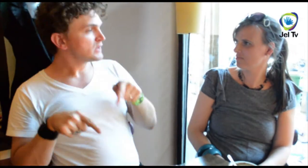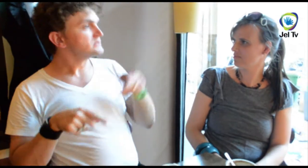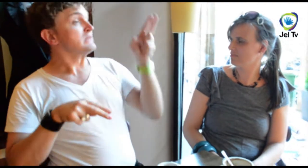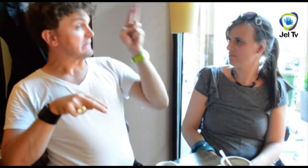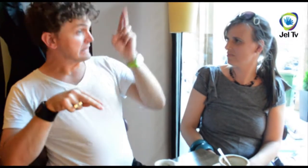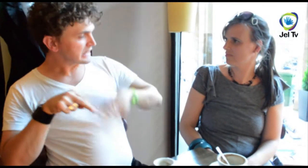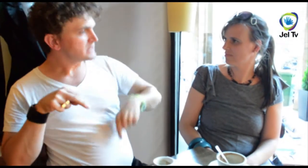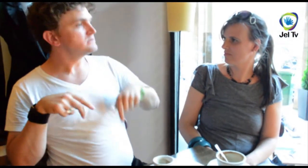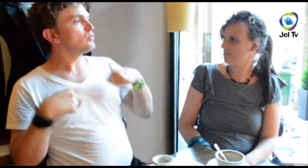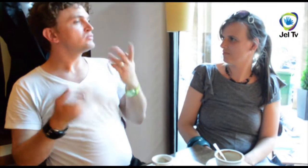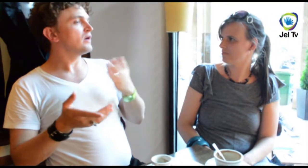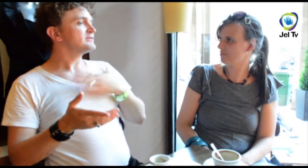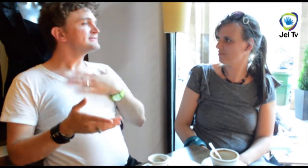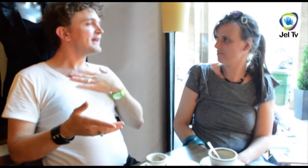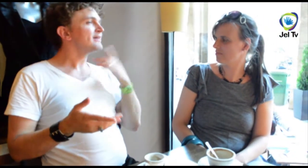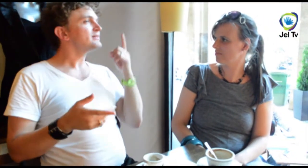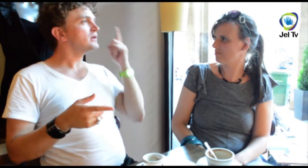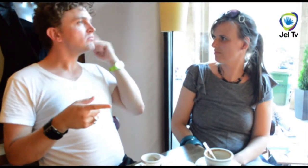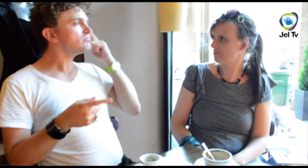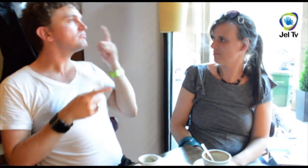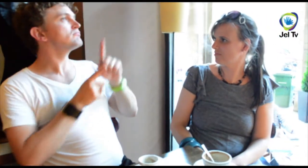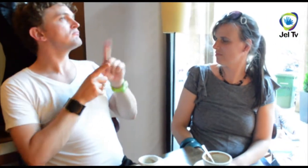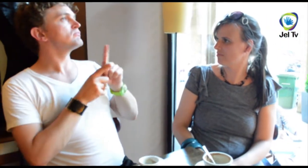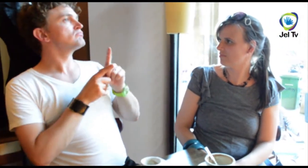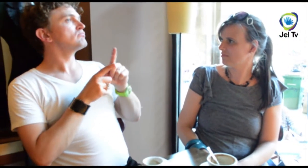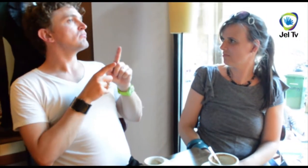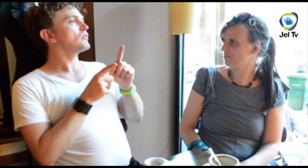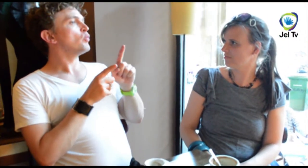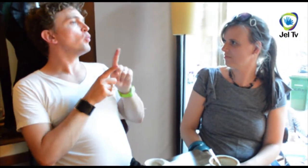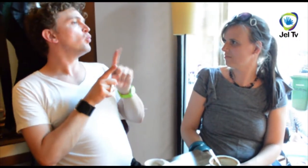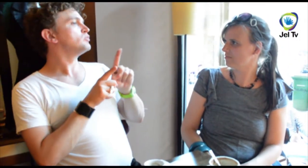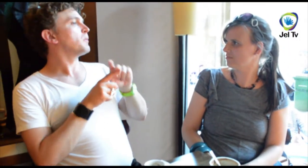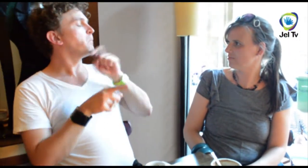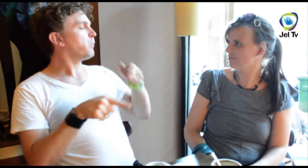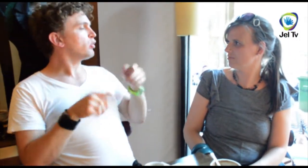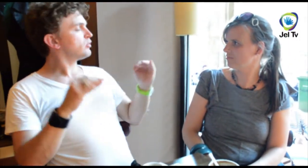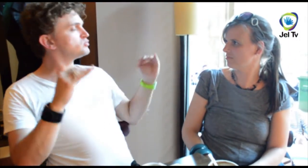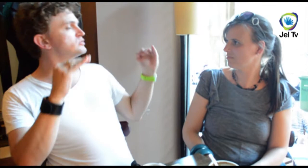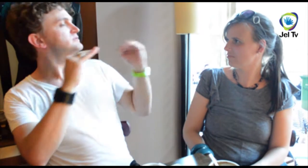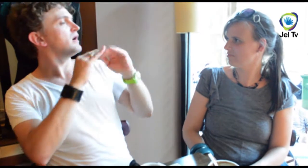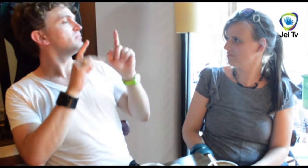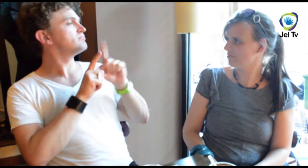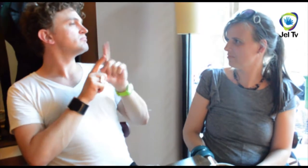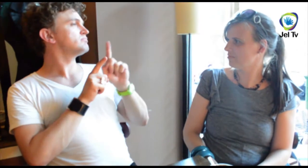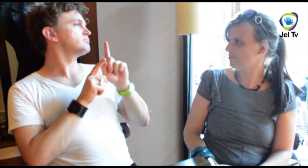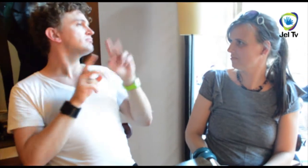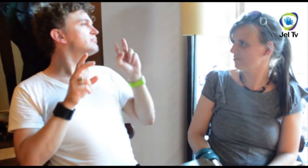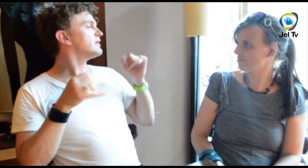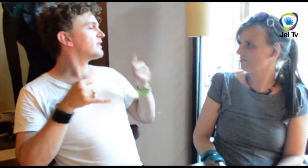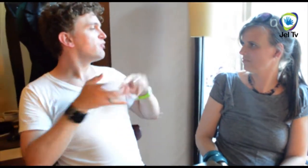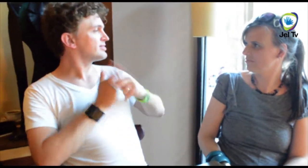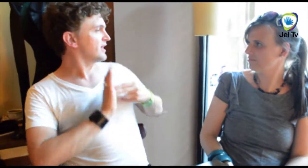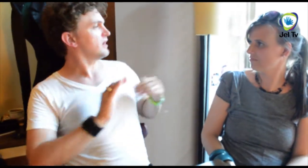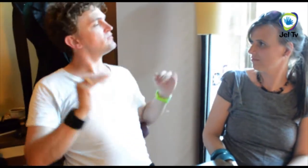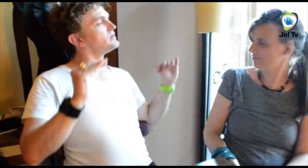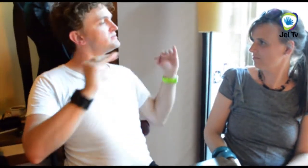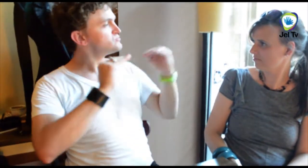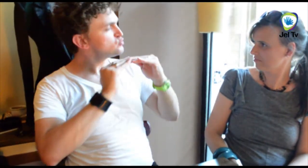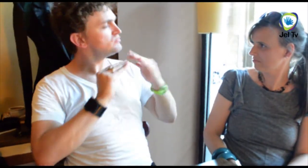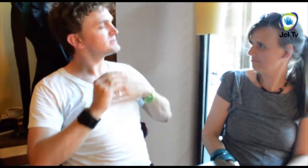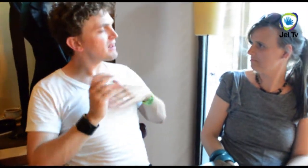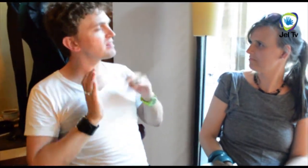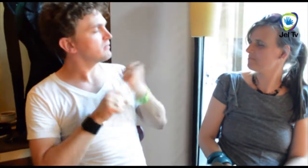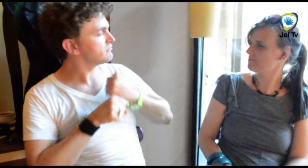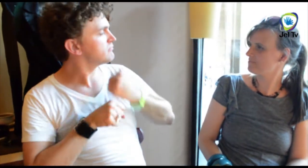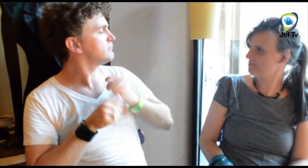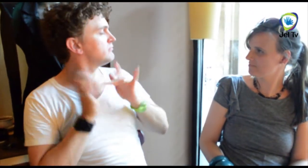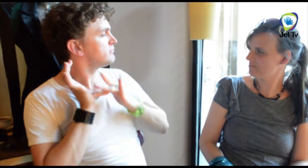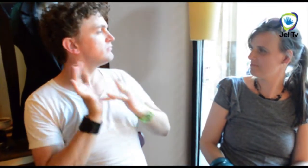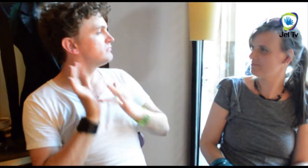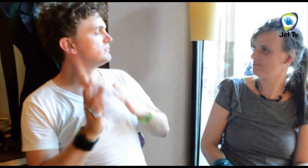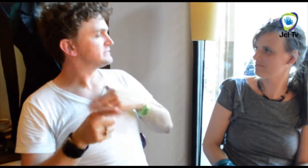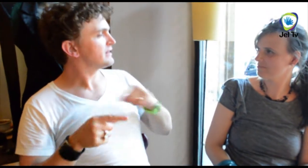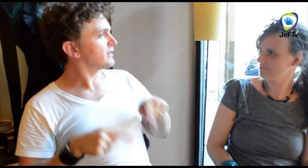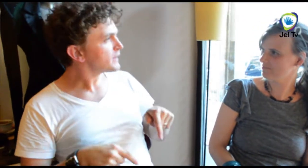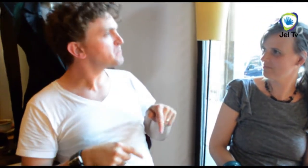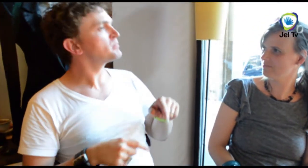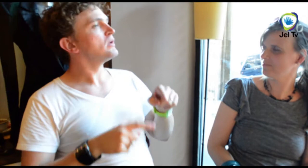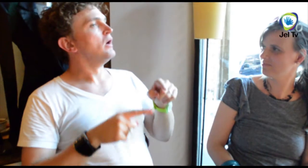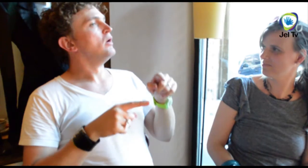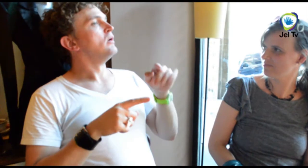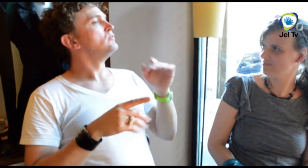És ha kész, akkor utána szeretném utólérni a magyar divattervező jó szintet, szeretnék kidolgozni, tervezni.